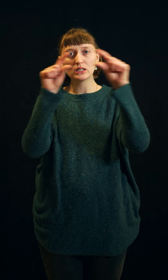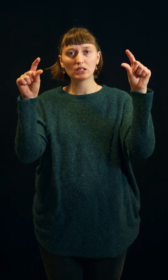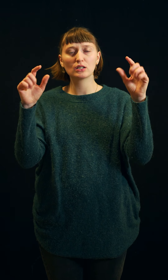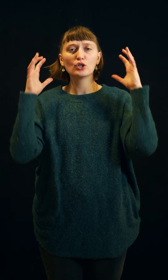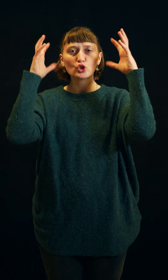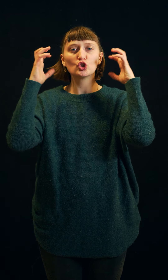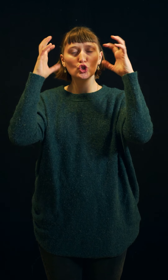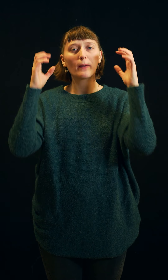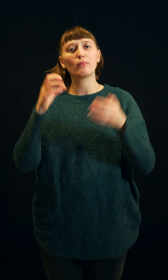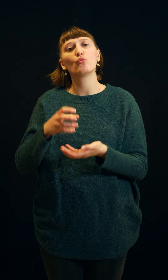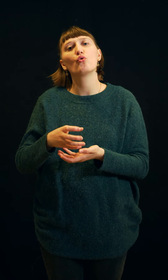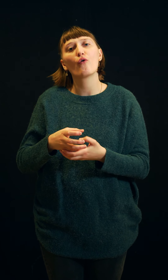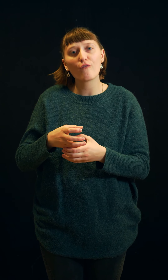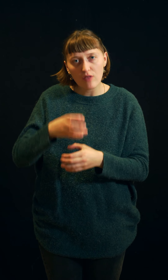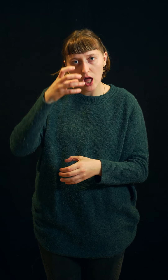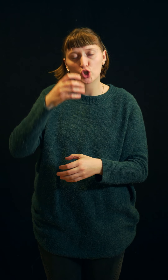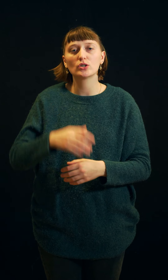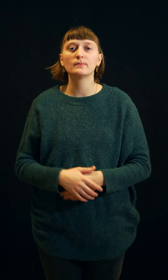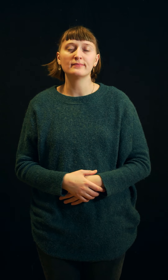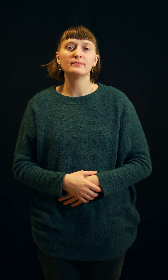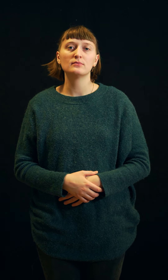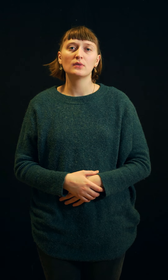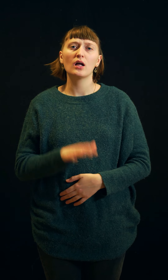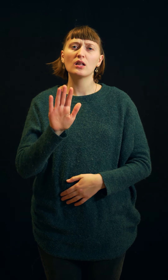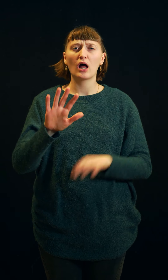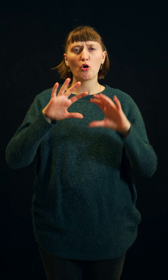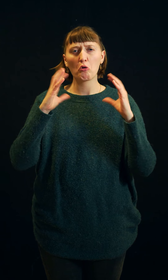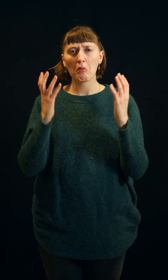Titel: Shampooflaschen